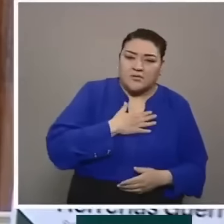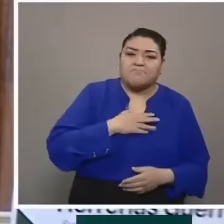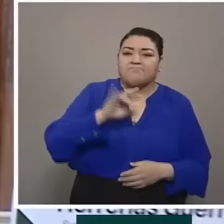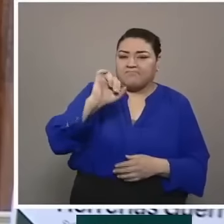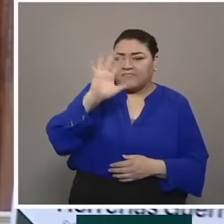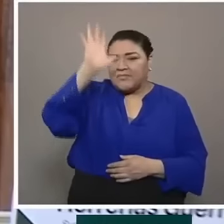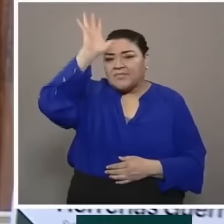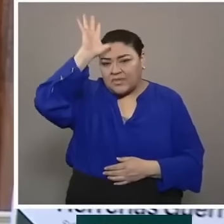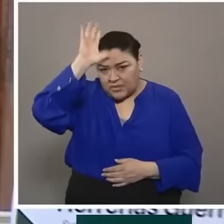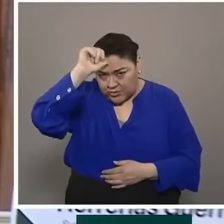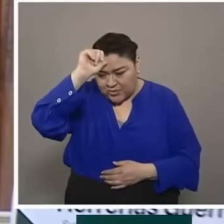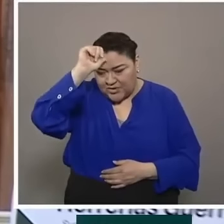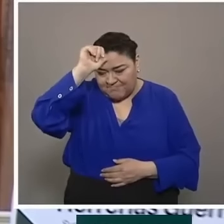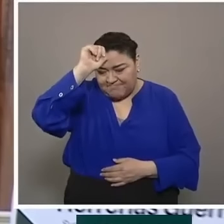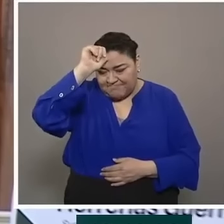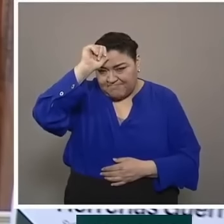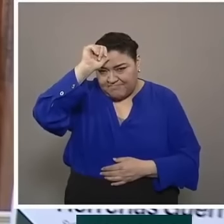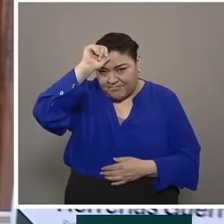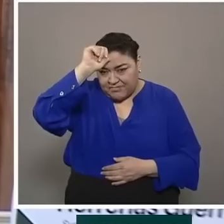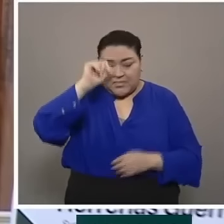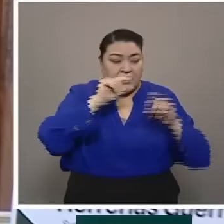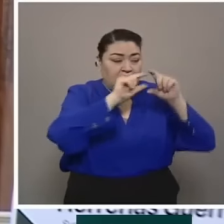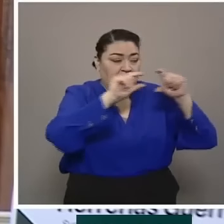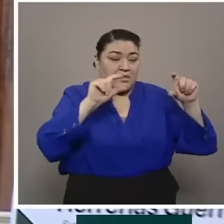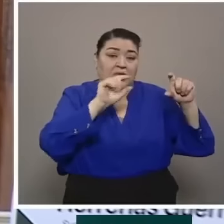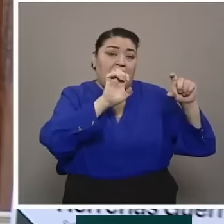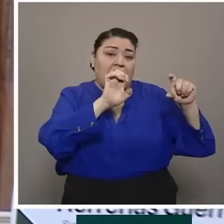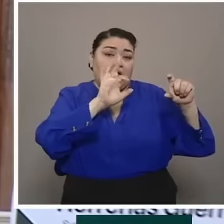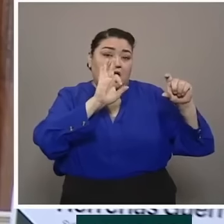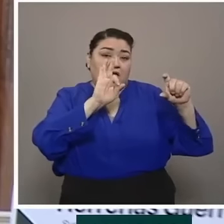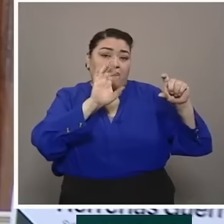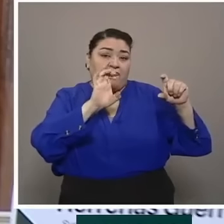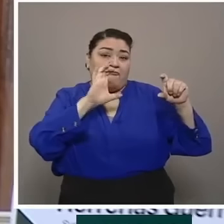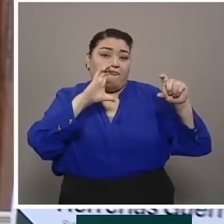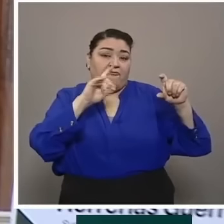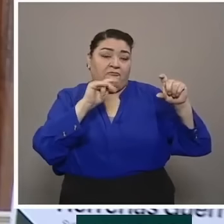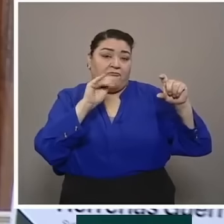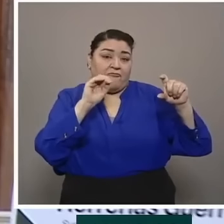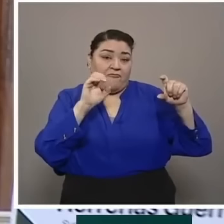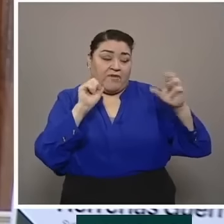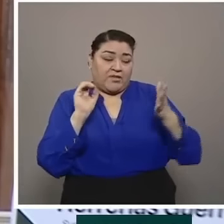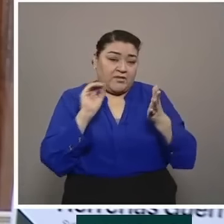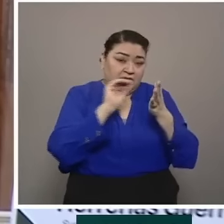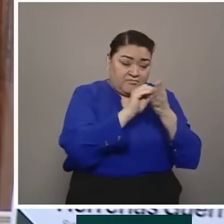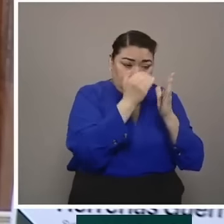que la en los efectos que se llevan a cabo en el proyecto en donde resulta fundada la